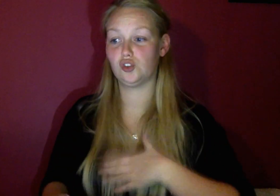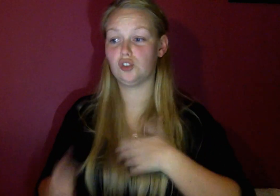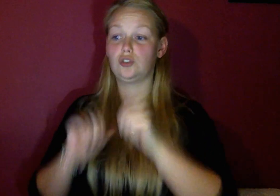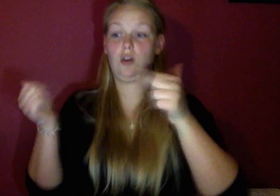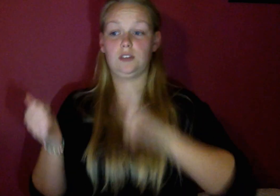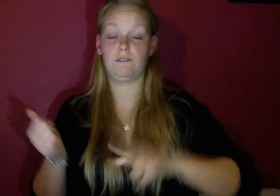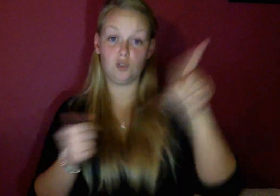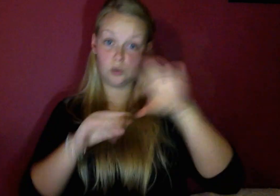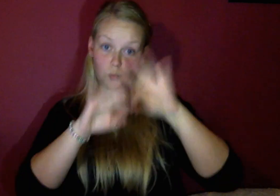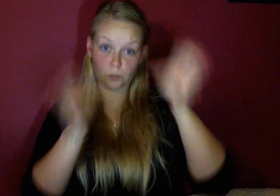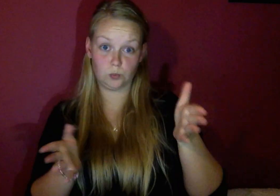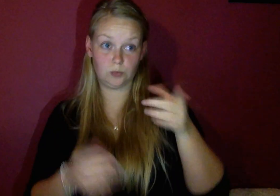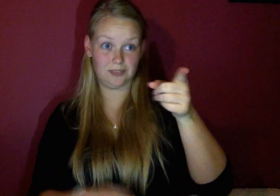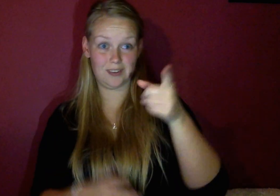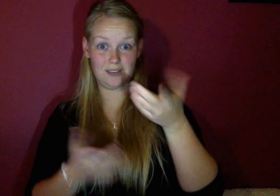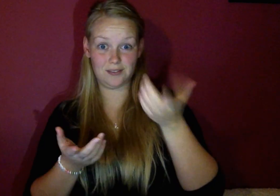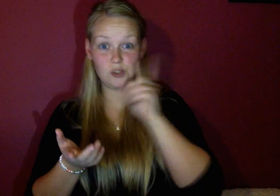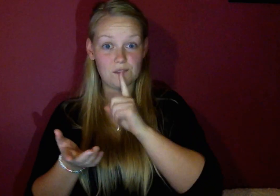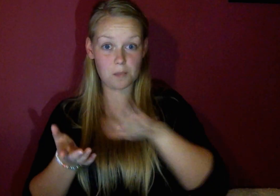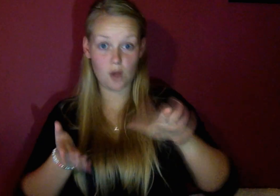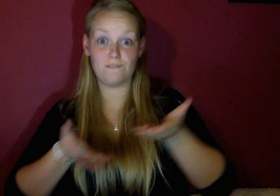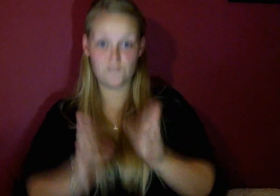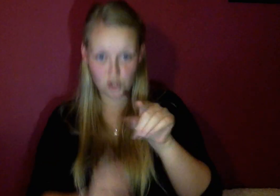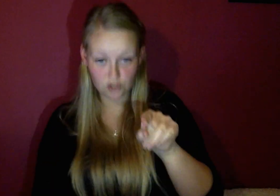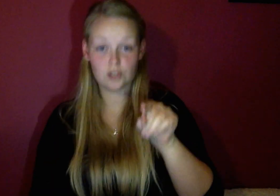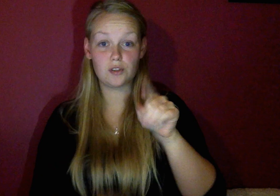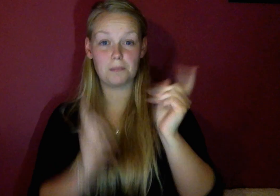Jag tycker det största ansvaret ligger hos sjukhuset, för där föds döva barn och